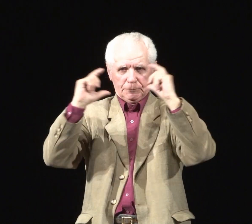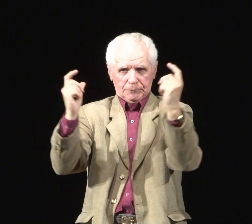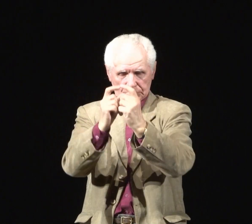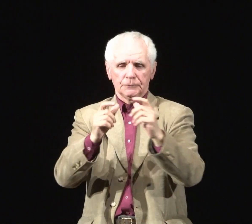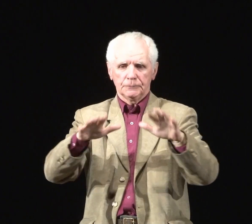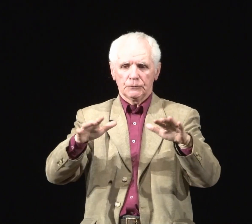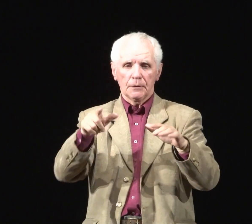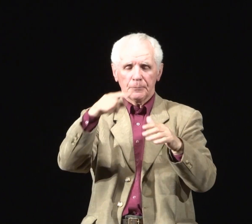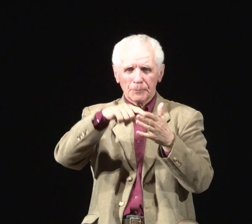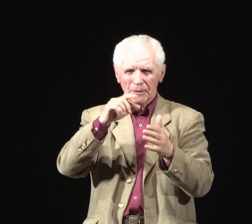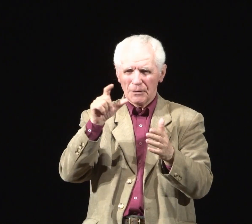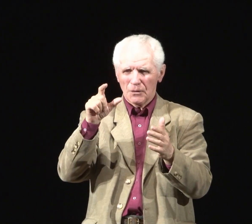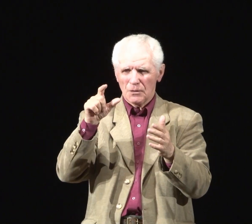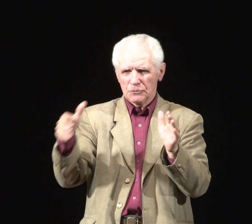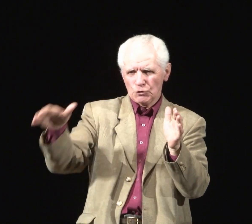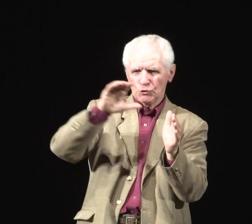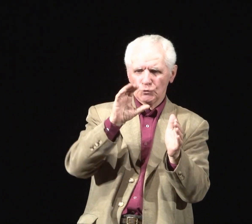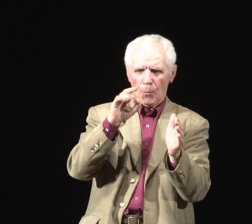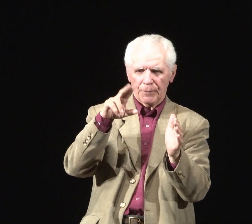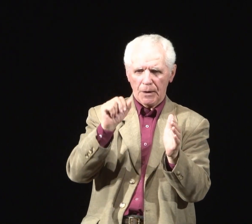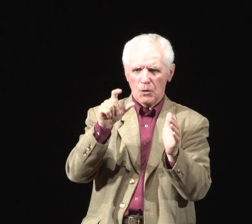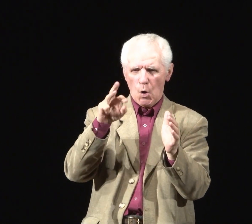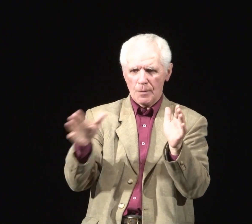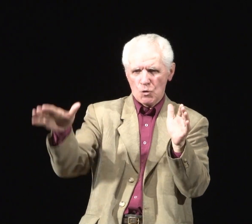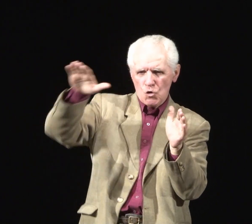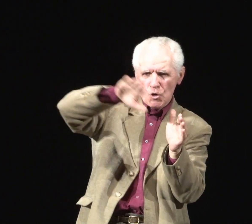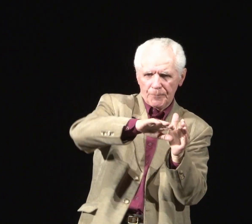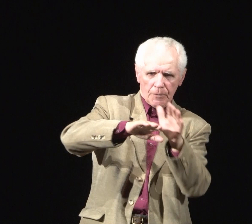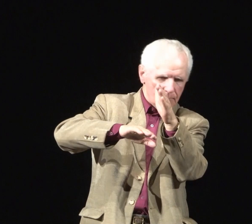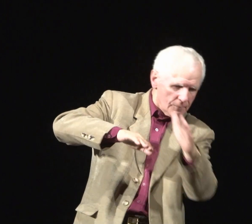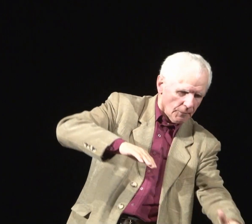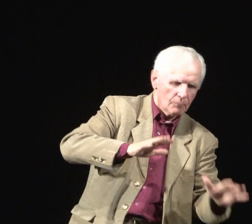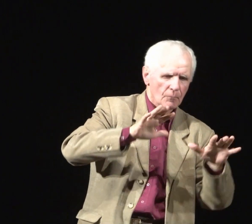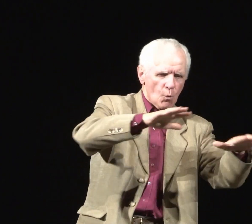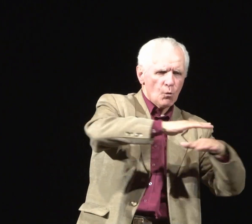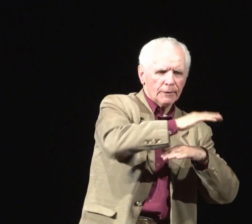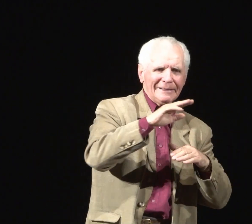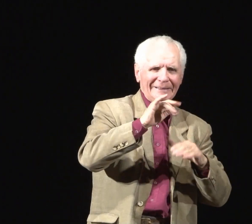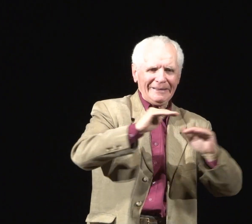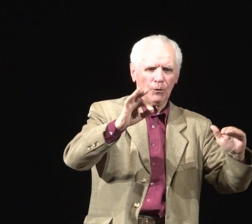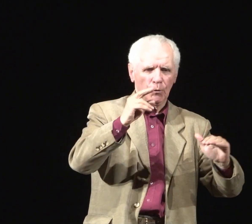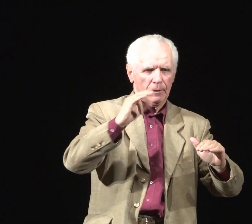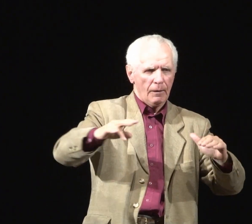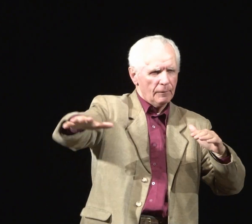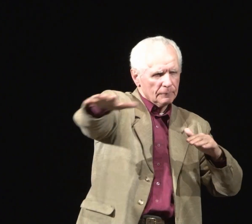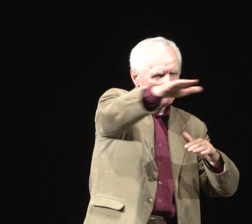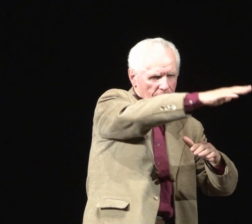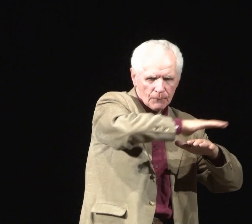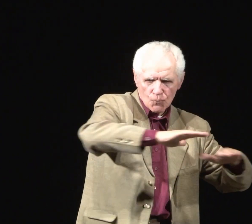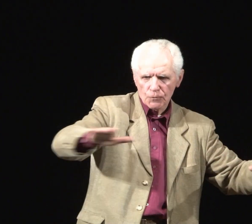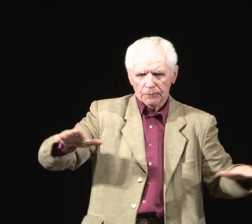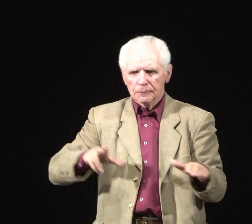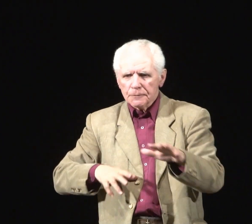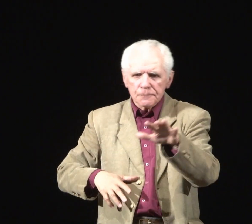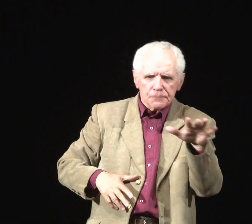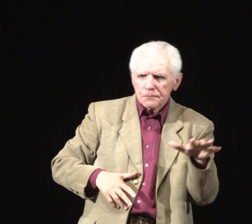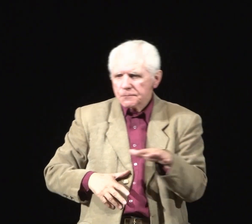Там оказалось возвышение, сопка на берегу моря